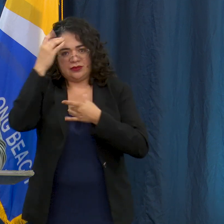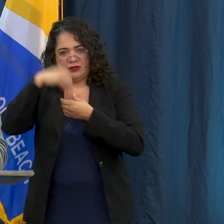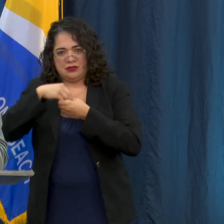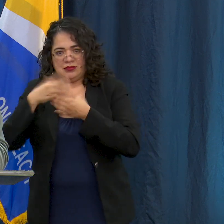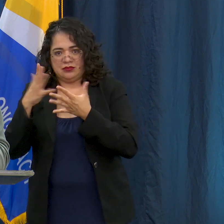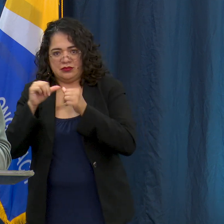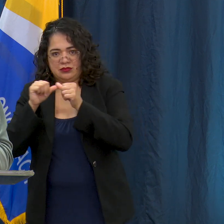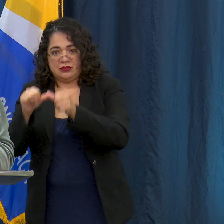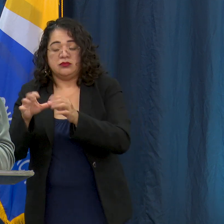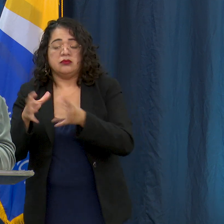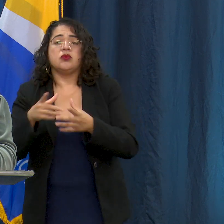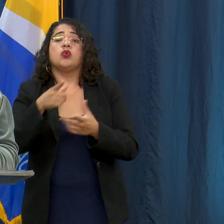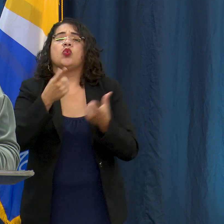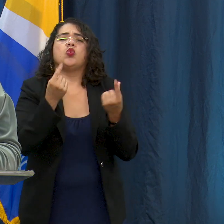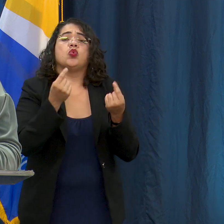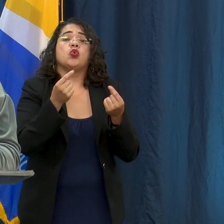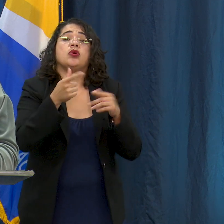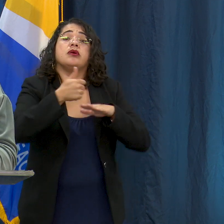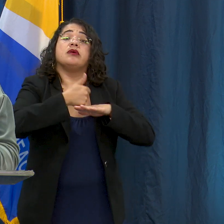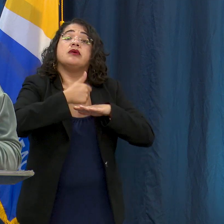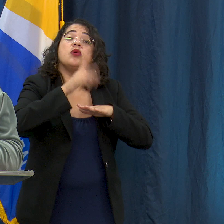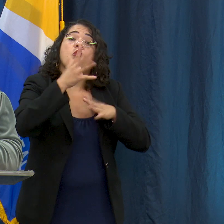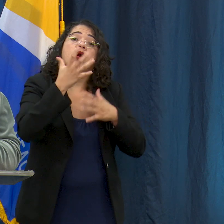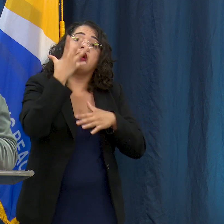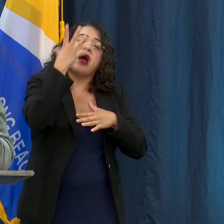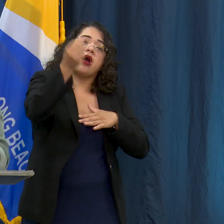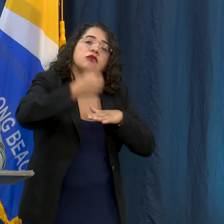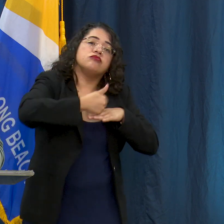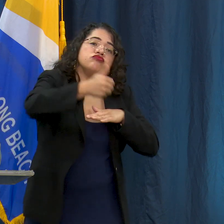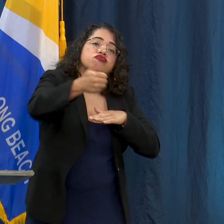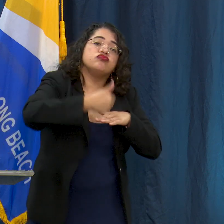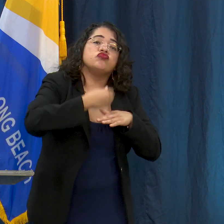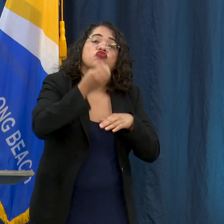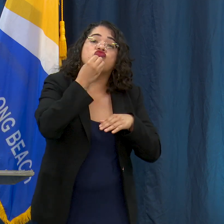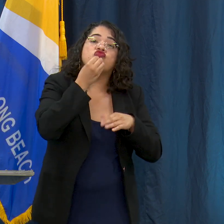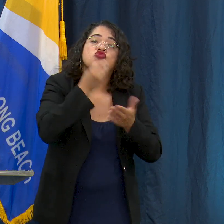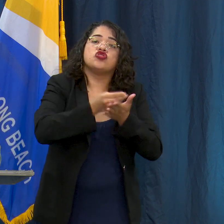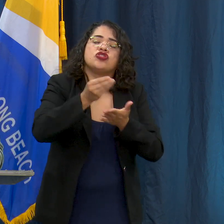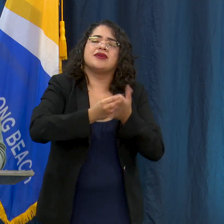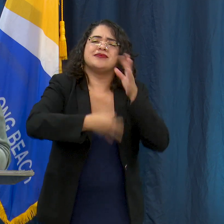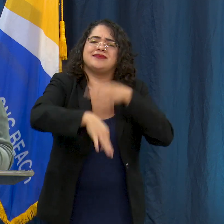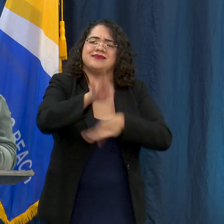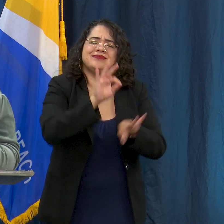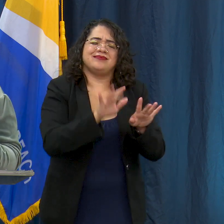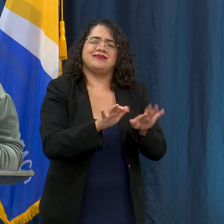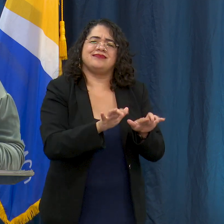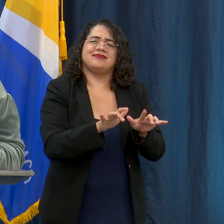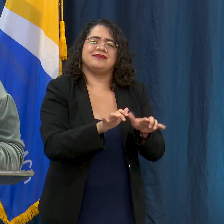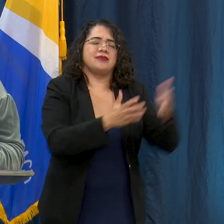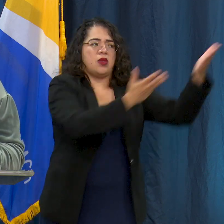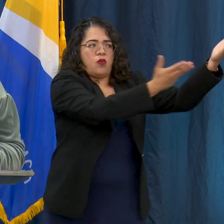dozenn al Mercado weddin ordinarily Mentos varta coulis and Linnaean el yo